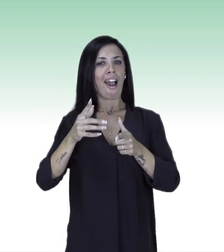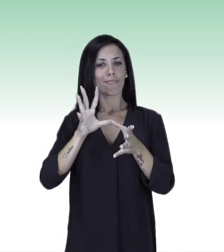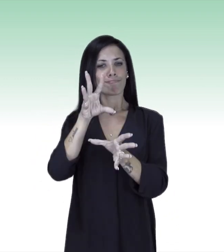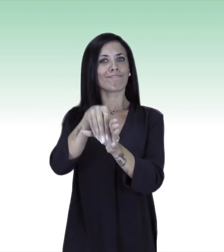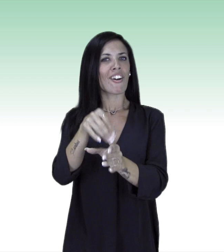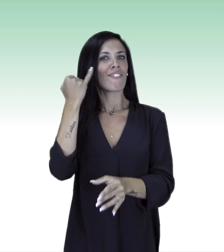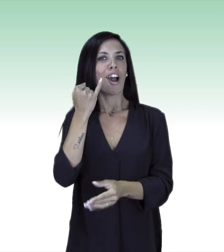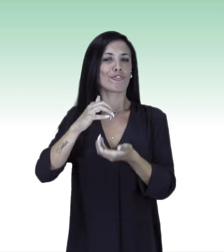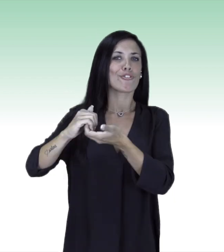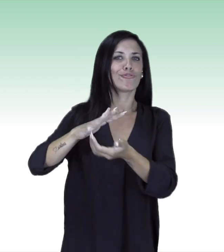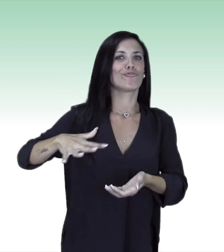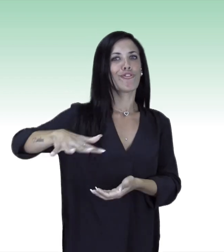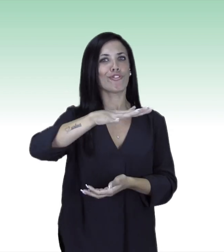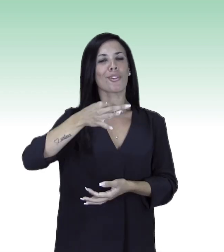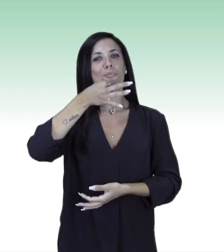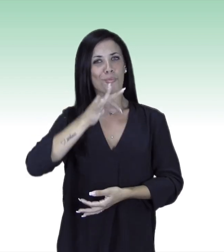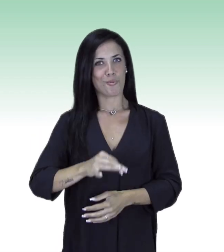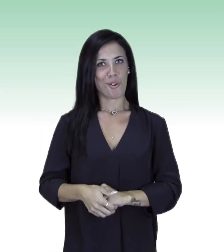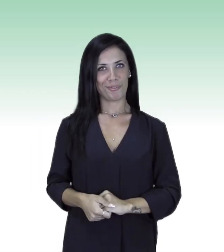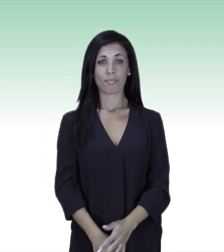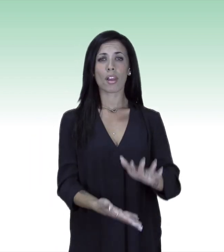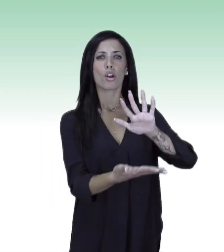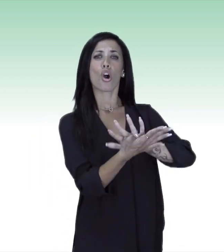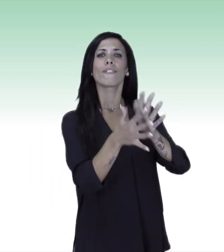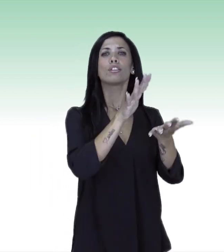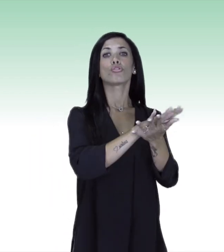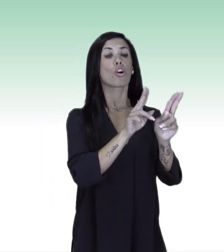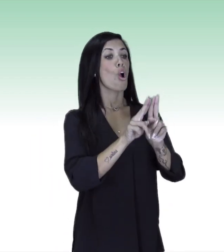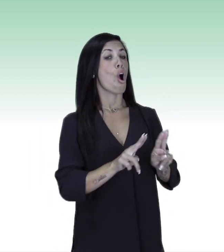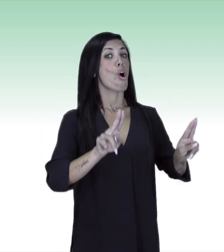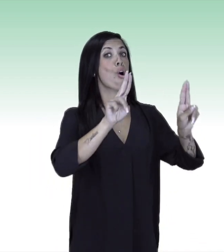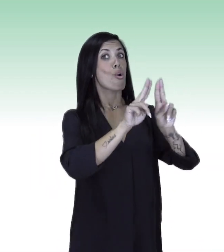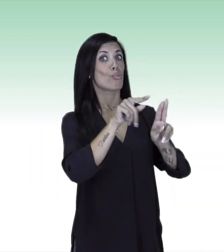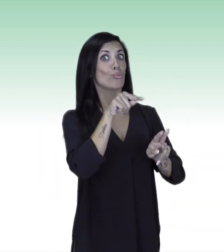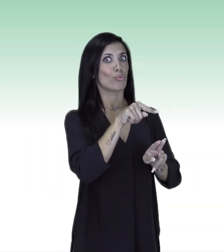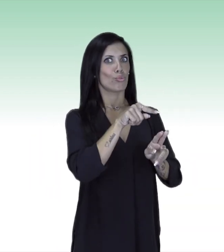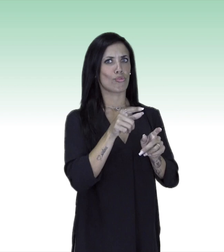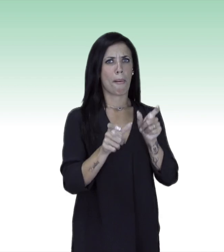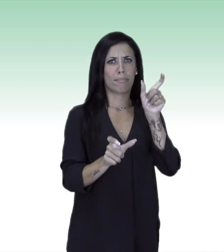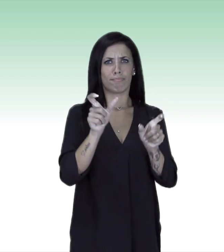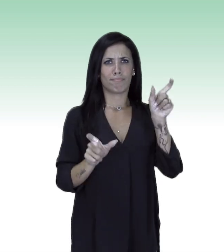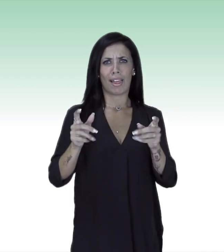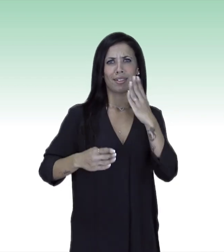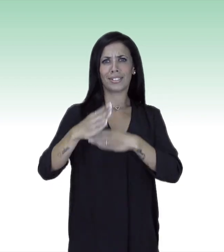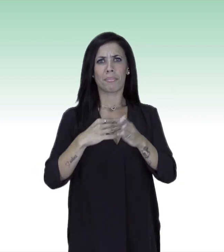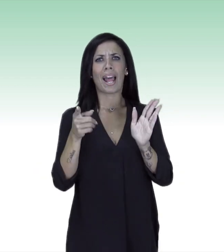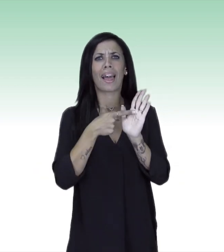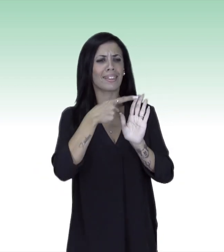devono essere resi disponibili per sordi in tutte le aree della vita. Il riconoscimento legale delle lingue dei segni nazionali come lingue ufficiali, equiparate quindi alle lingue nazionali parlate e scritte,